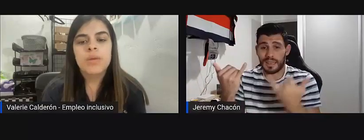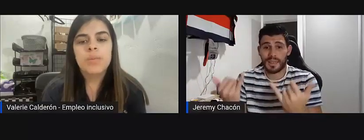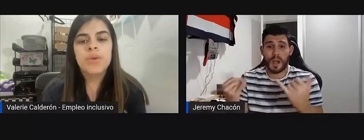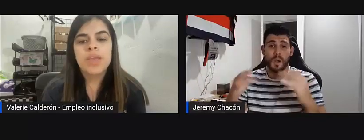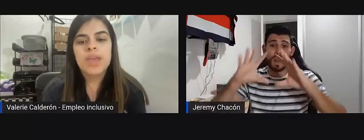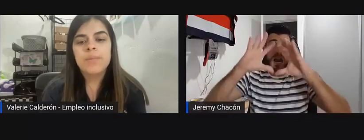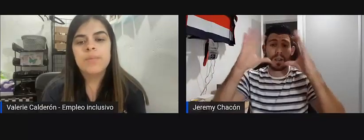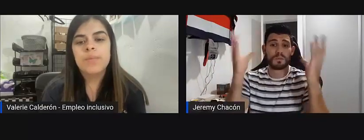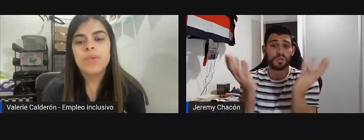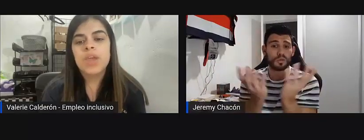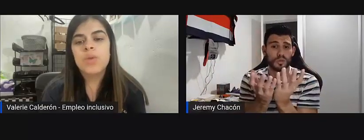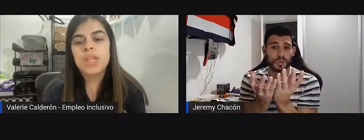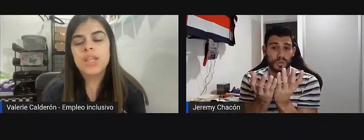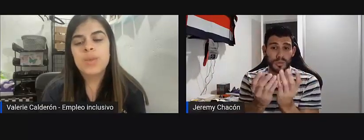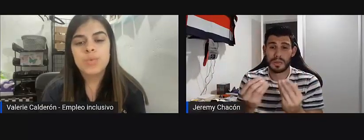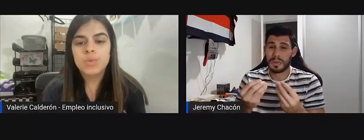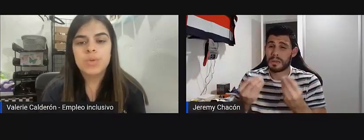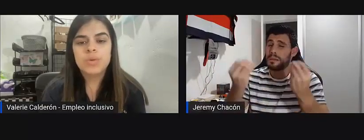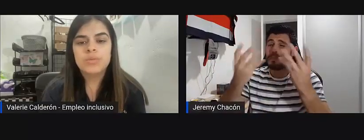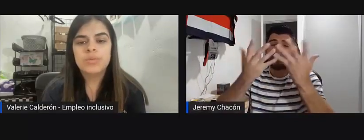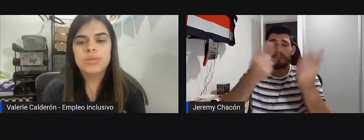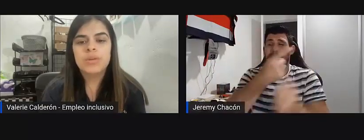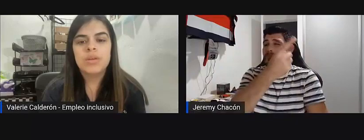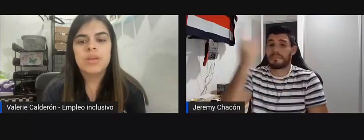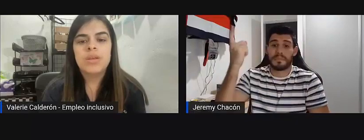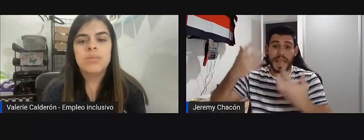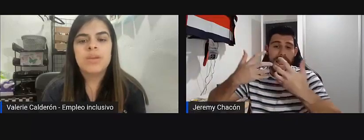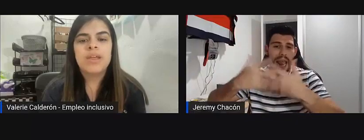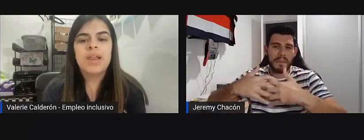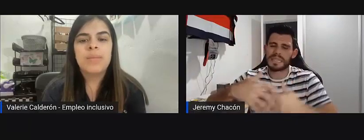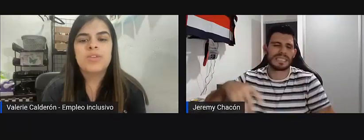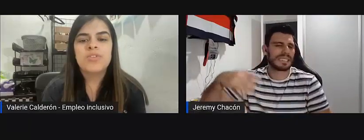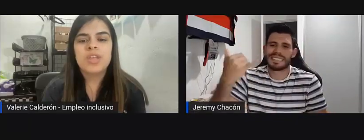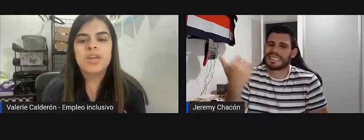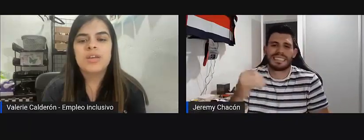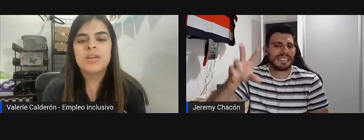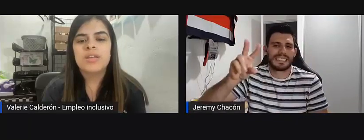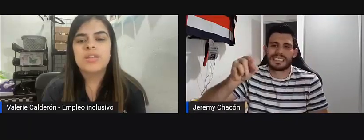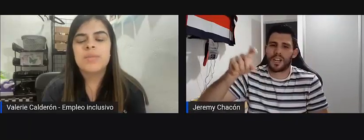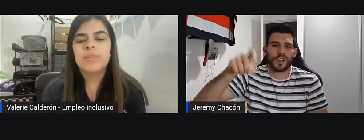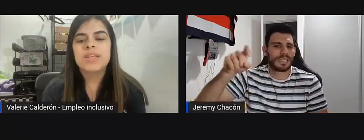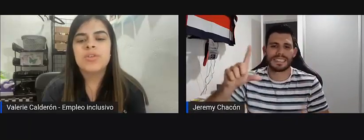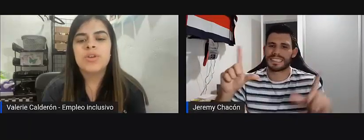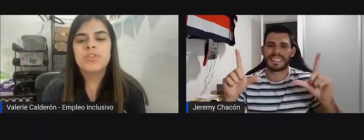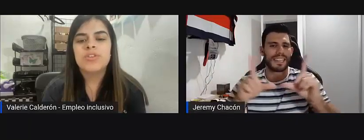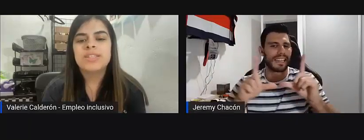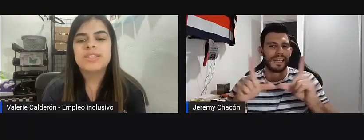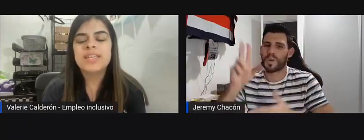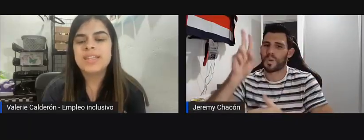Por qué por qué ahorita el mundo verdad la mayoría de empresa lo que no necesita